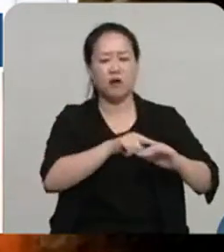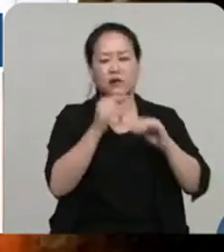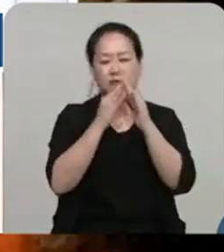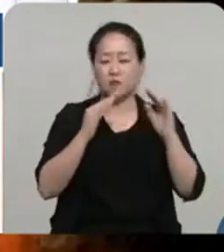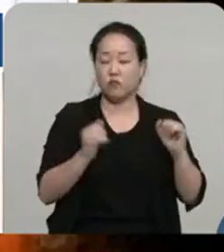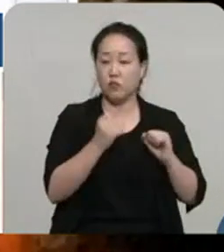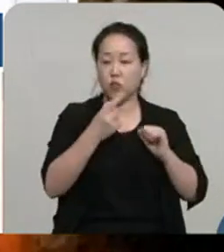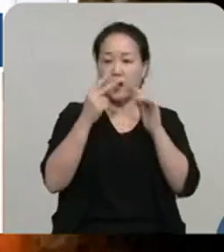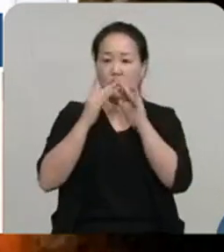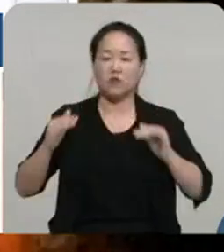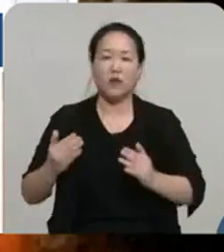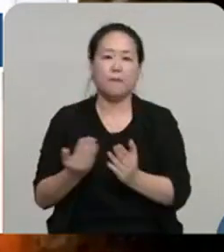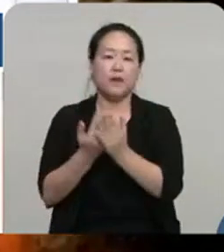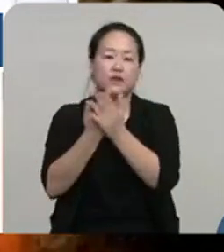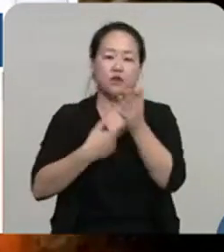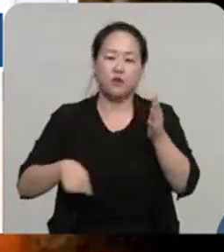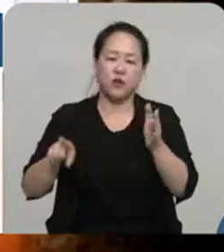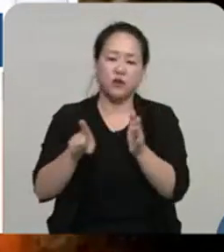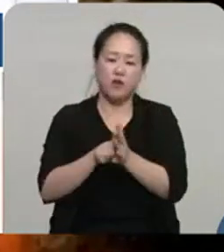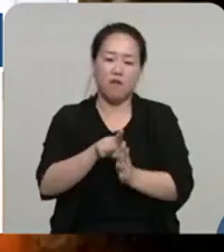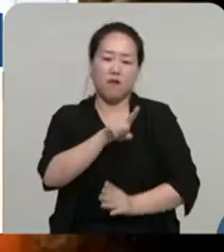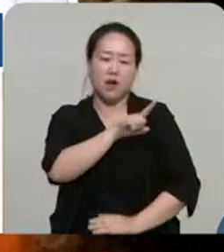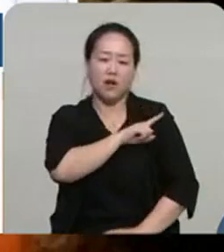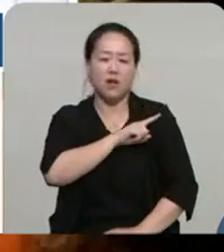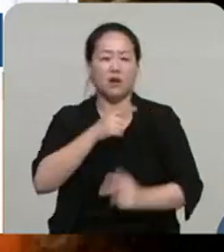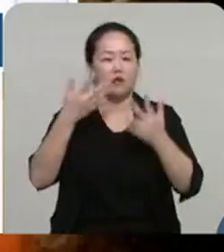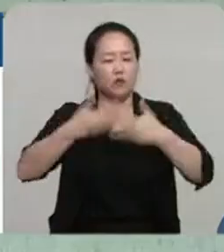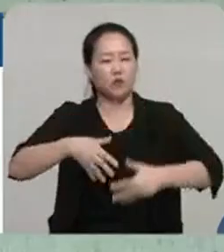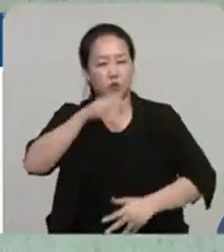조건에 있기 때문에 제가 나서게 됐습니다.